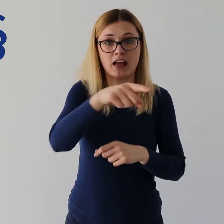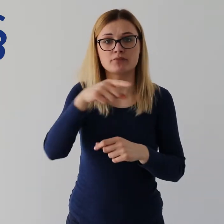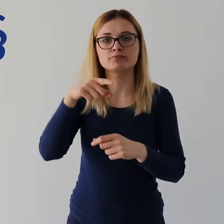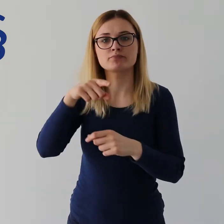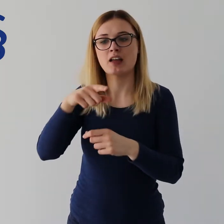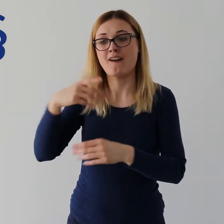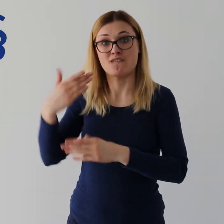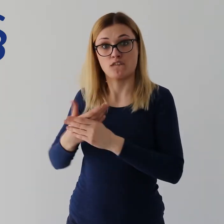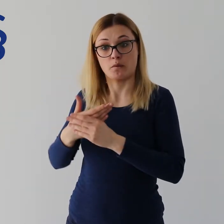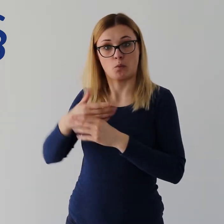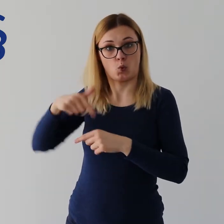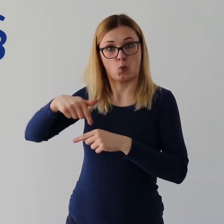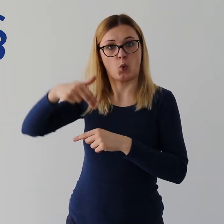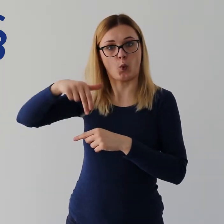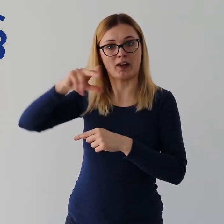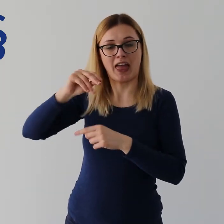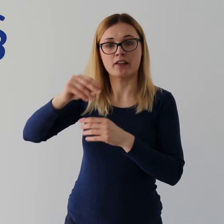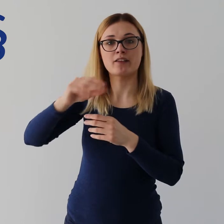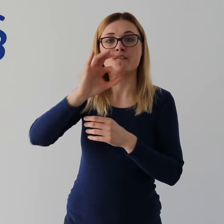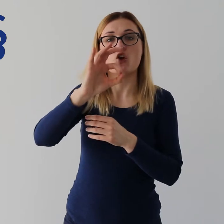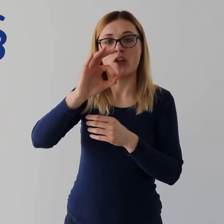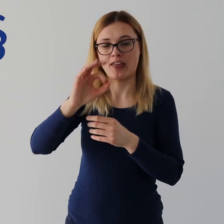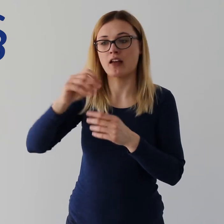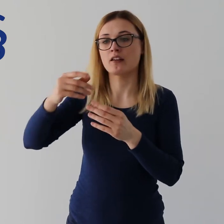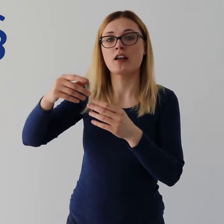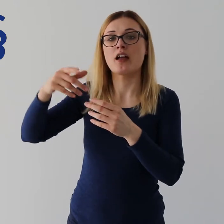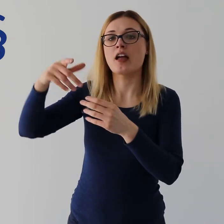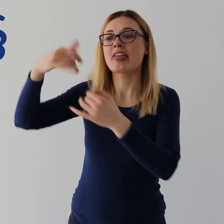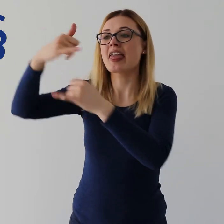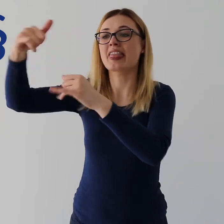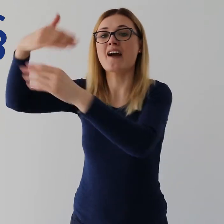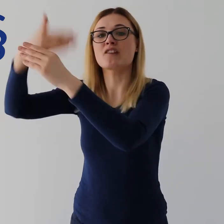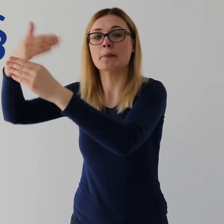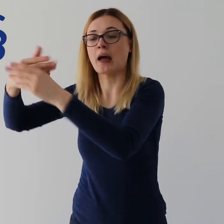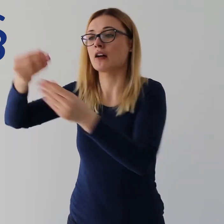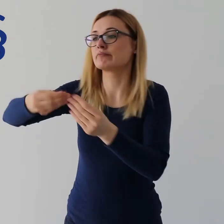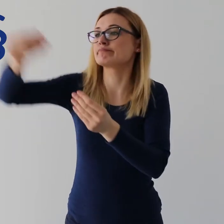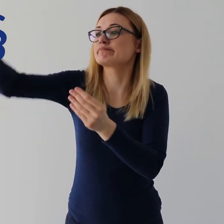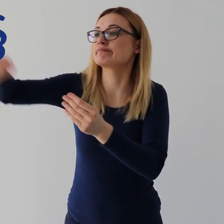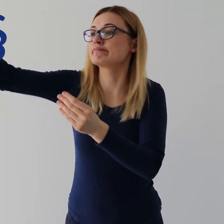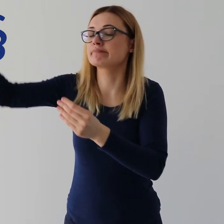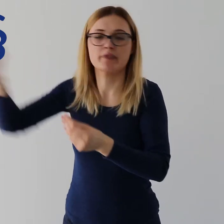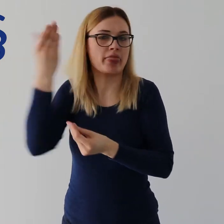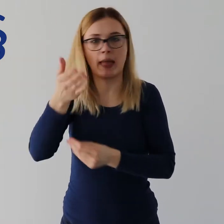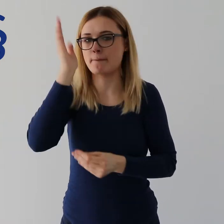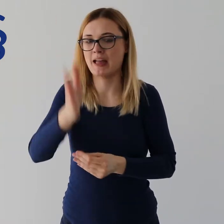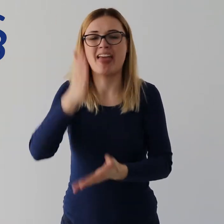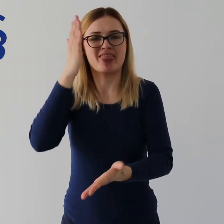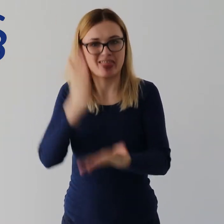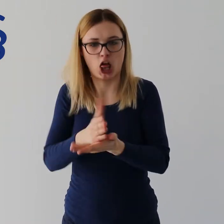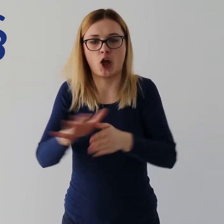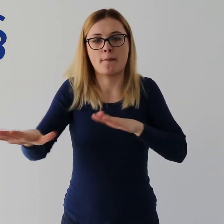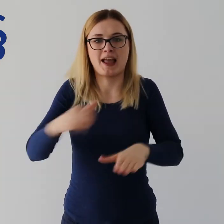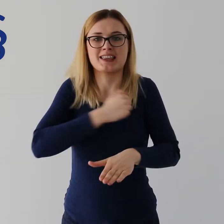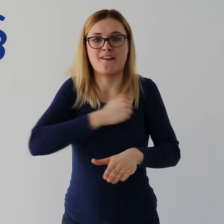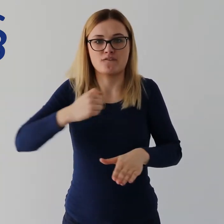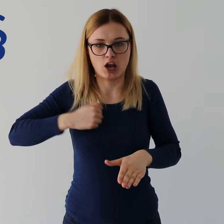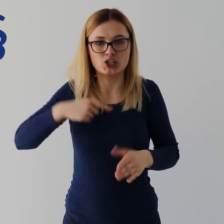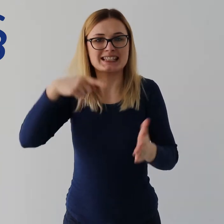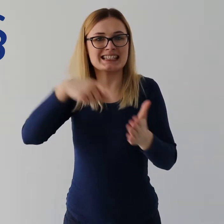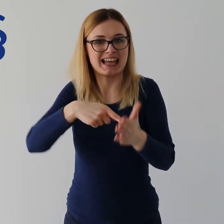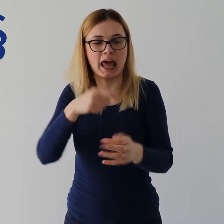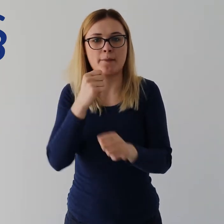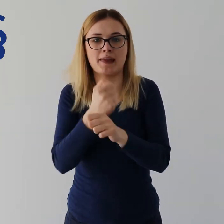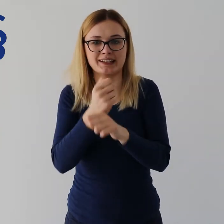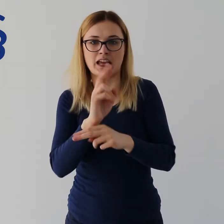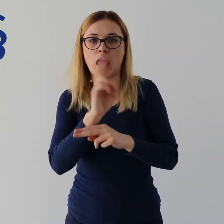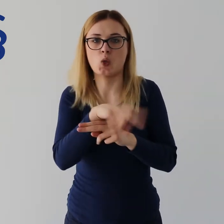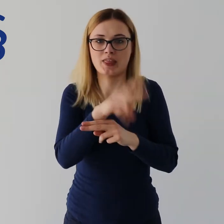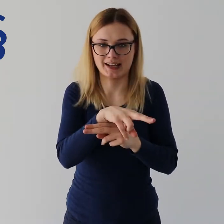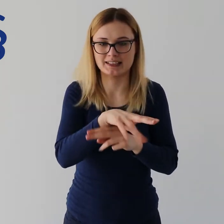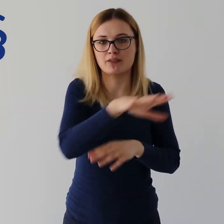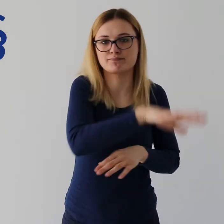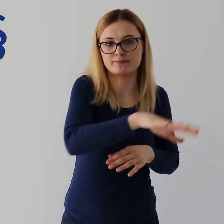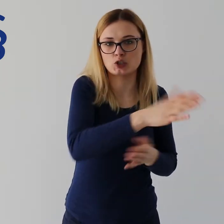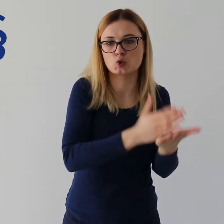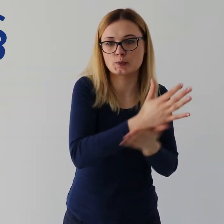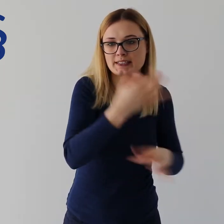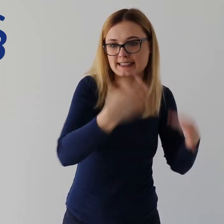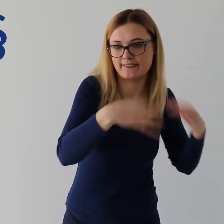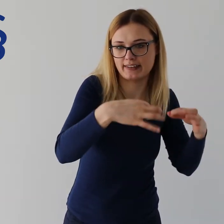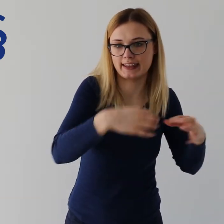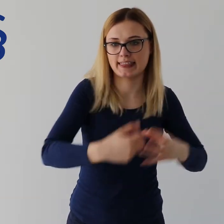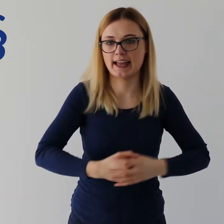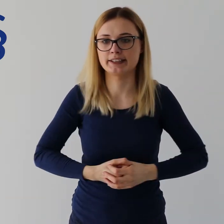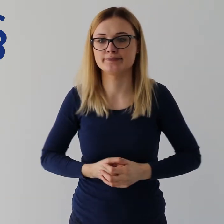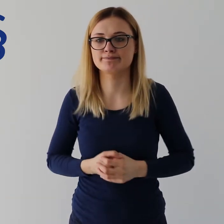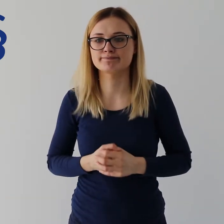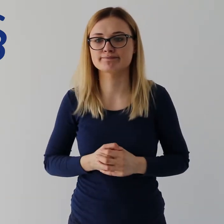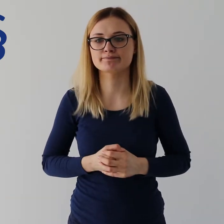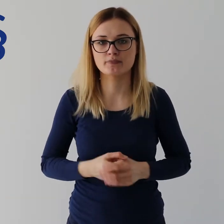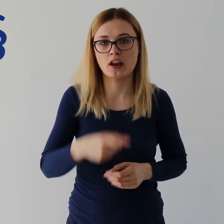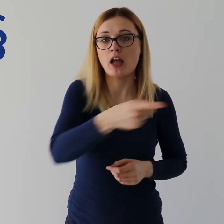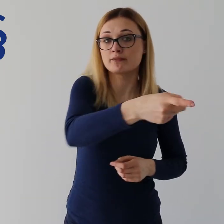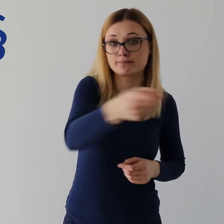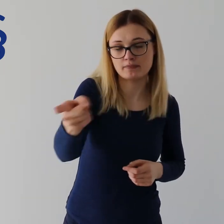Dane osobowe są przetwarzane w celu przeprowadzenia naboru do służby cywilnej i nie będą udostępniane innym podmiotom.